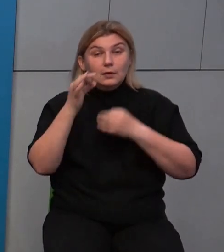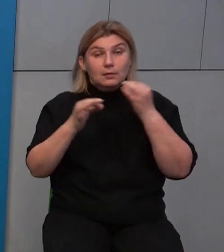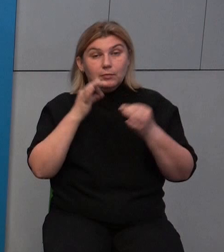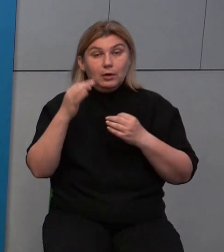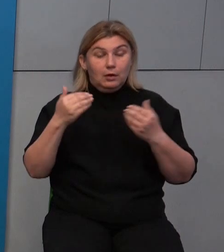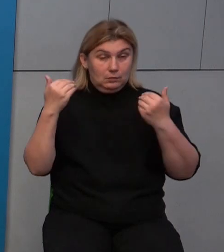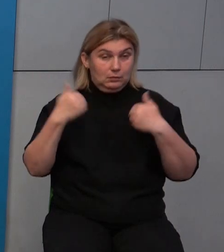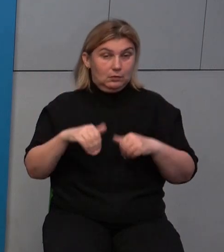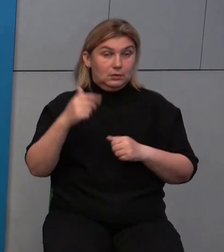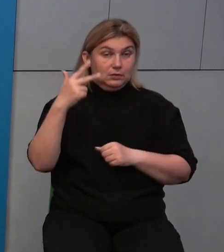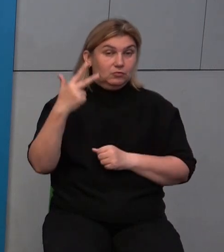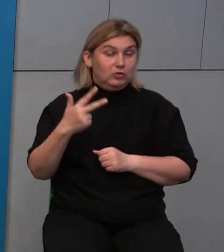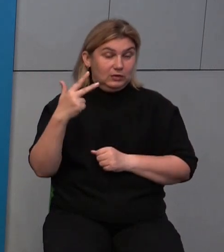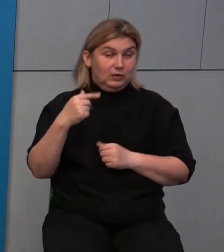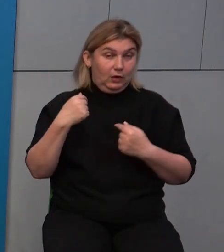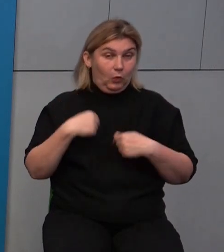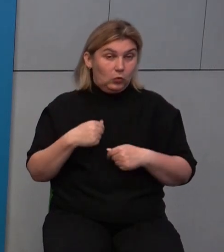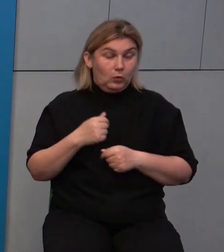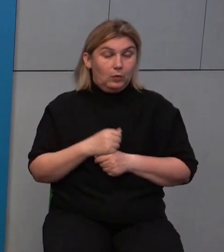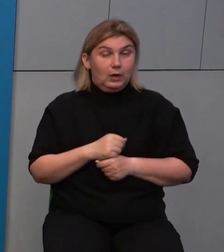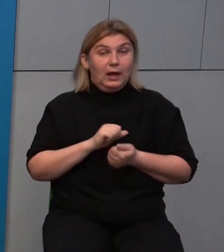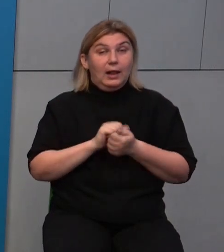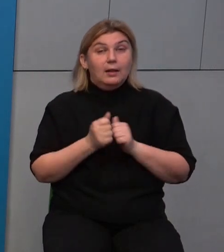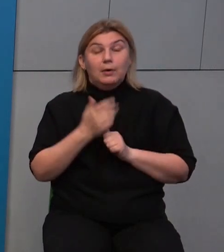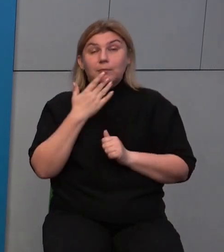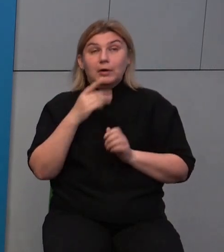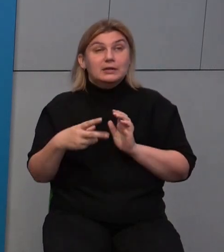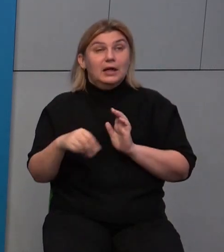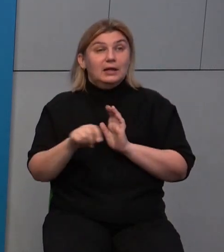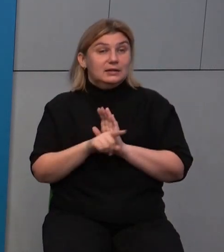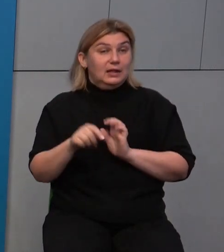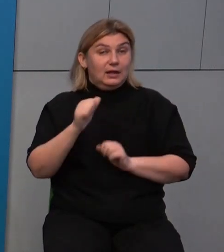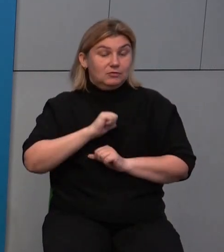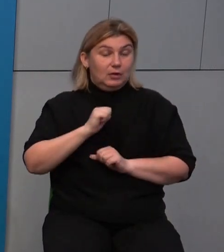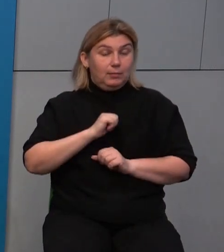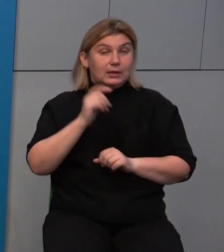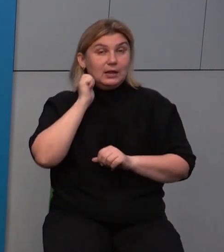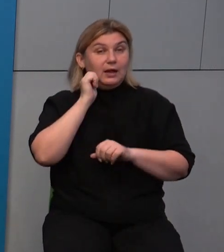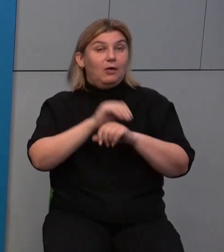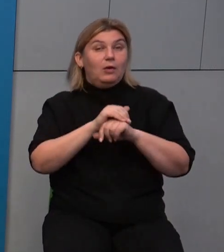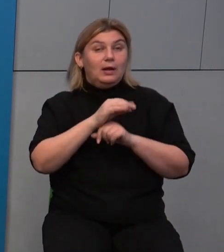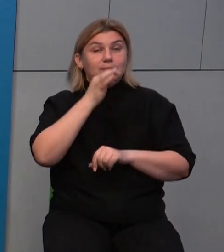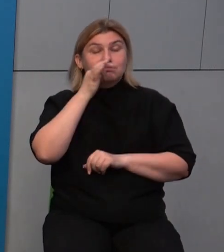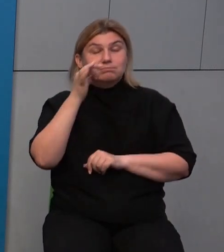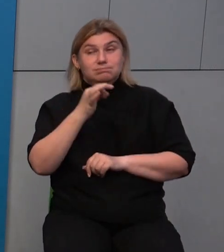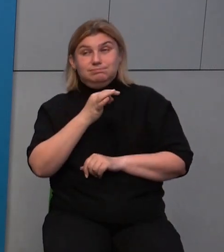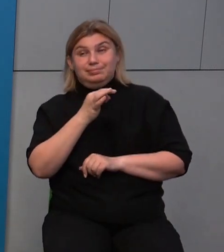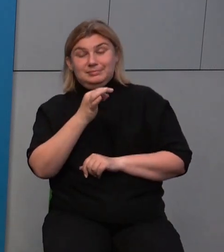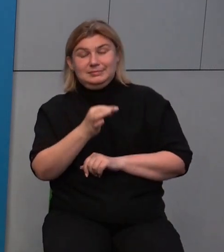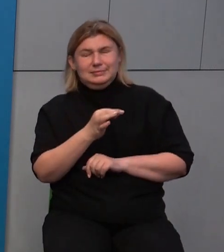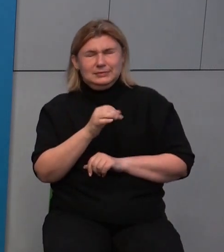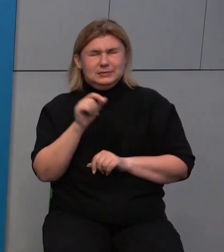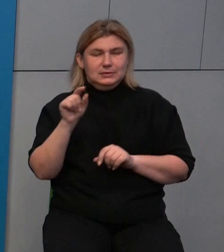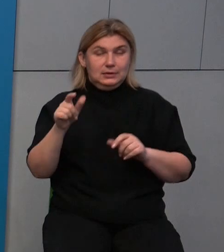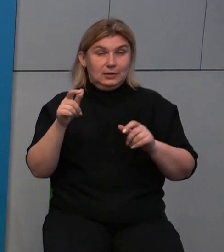w trzeciej osobie albo mówimy, że nie dla siebie pytamy, tylko dla kolegi. I to jest ten mechanizm po prostu,